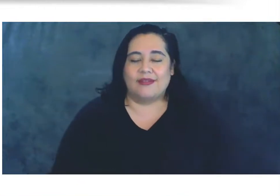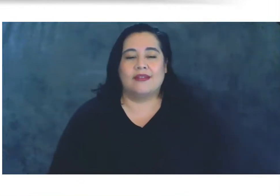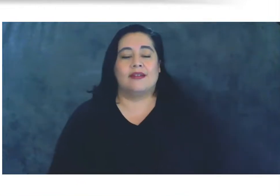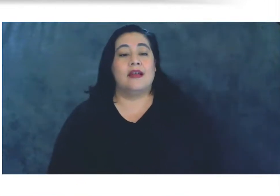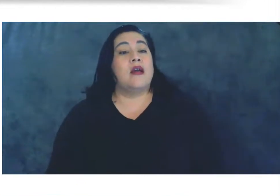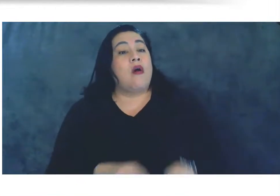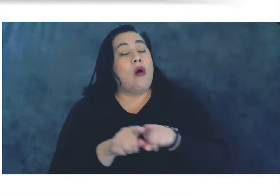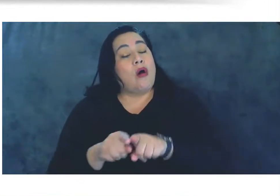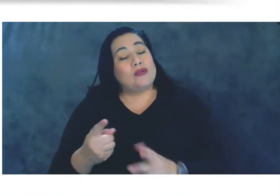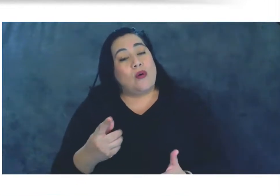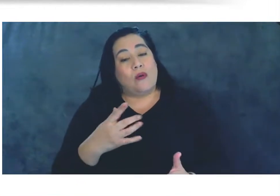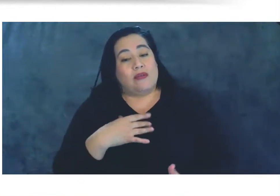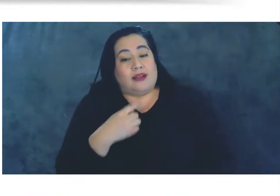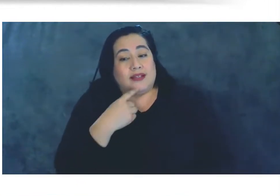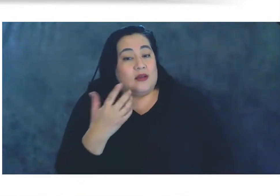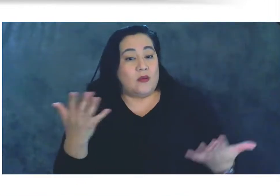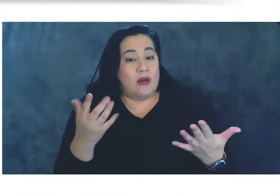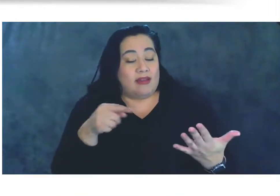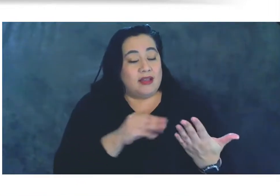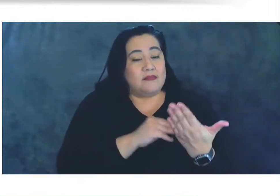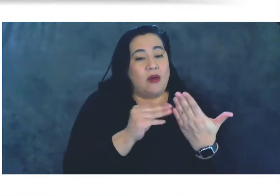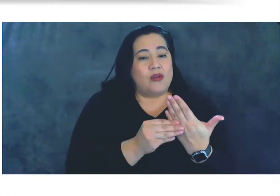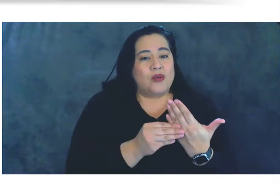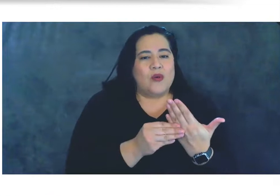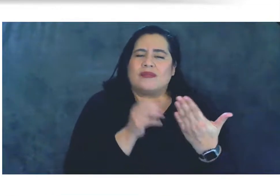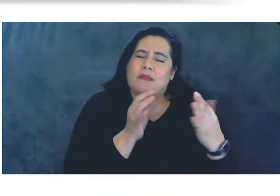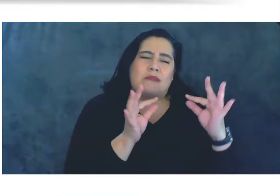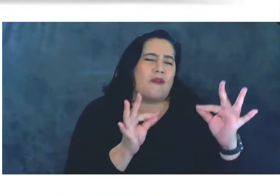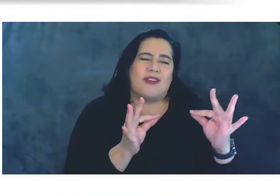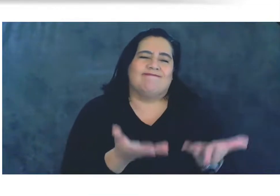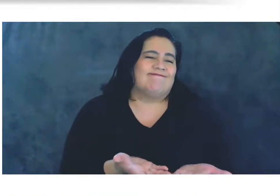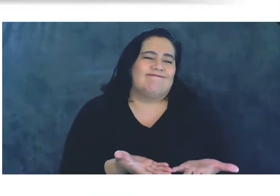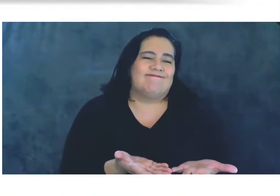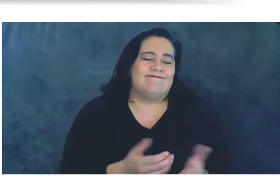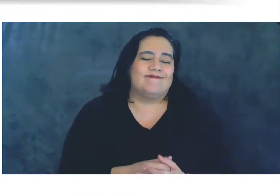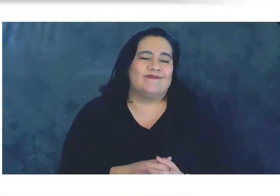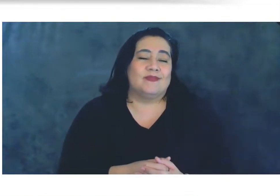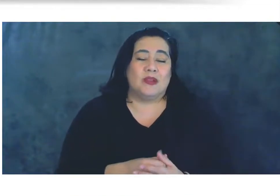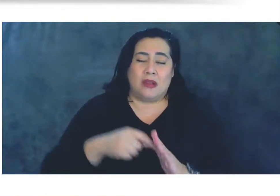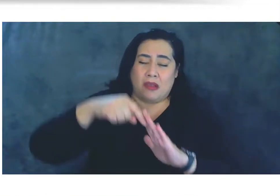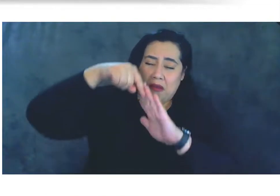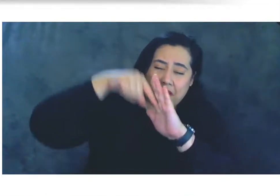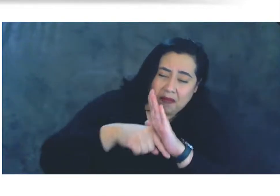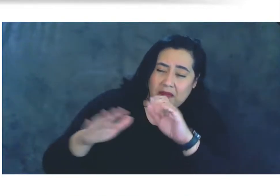Me gustaría decir también que este módulo no es perfecto. Y no es todo incluido.